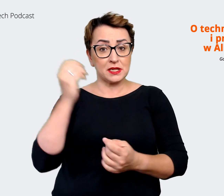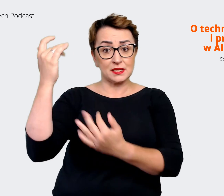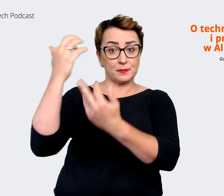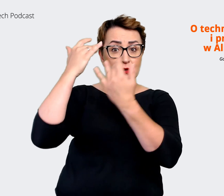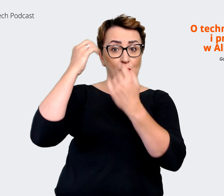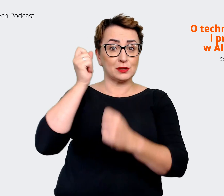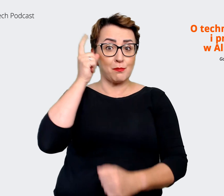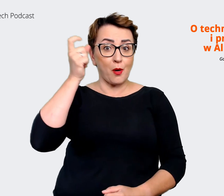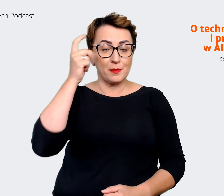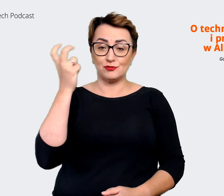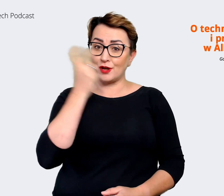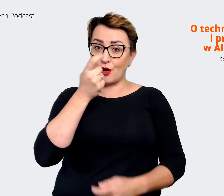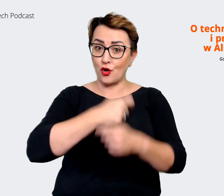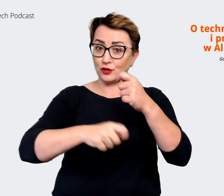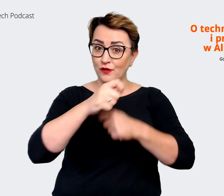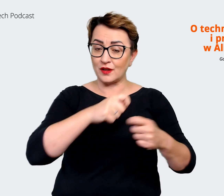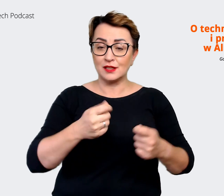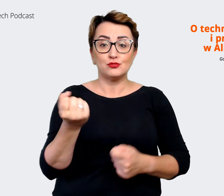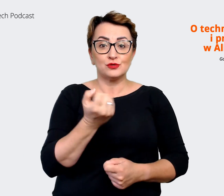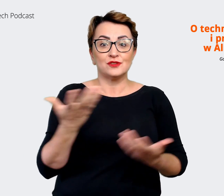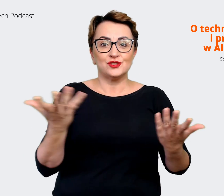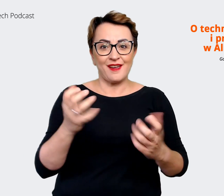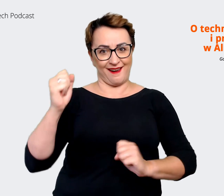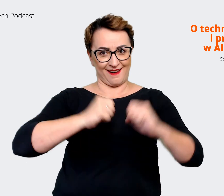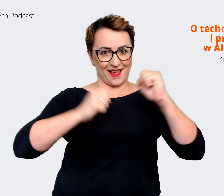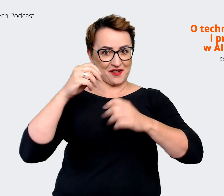inspirujących pomysłach i ciekawych rozwiązaniach stosowanych w Allegro.